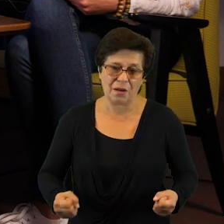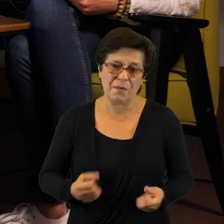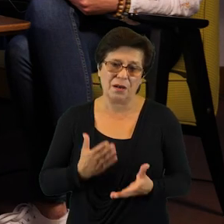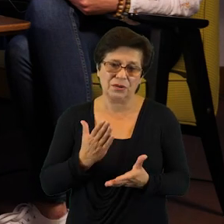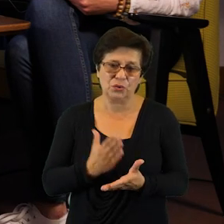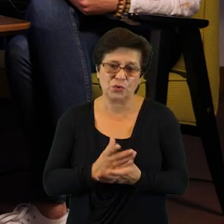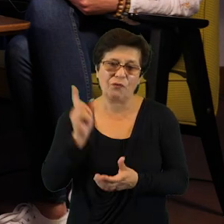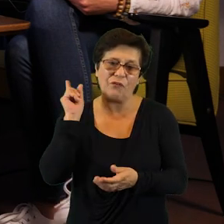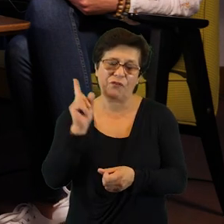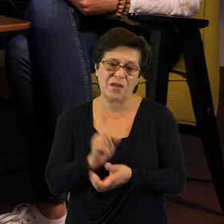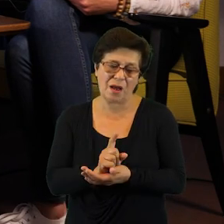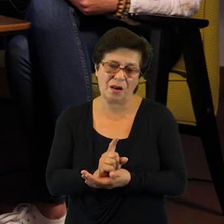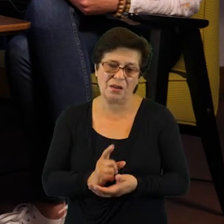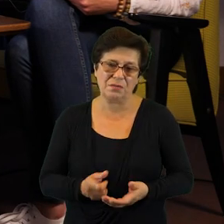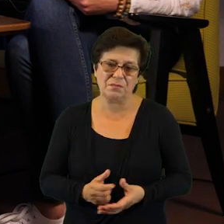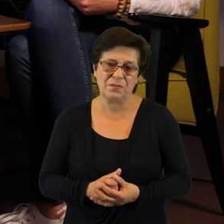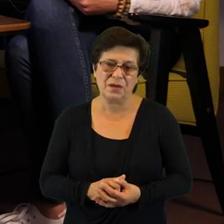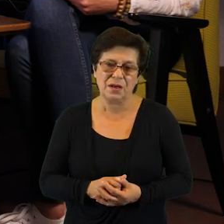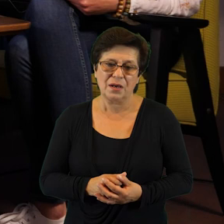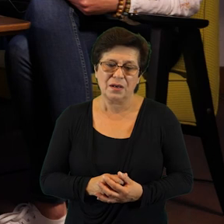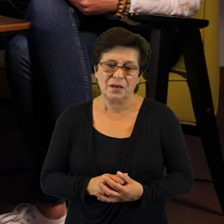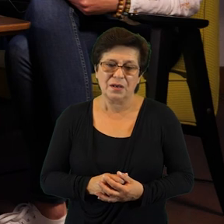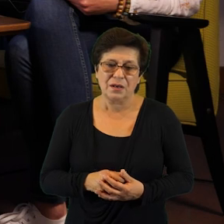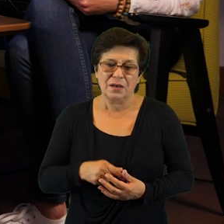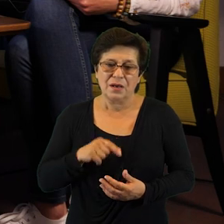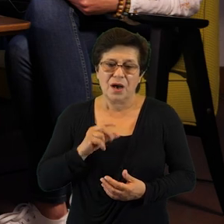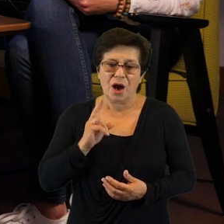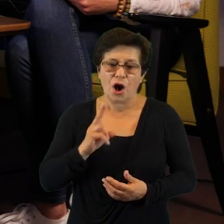który polegał na tym, że pani profesor Alina Kowalczykowa